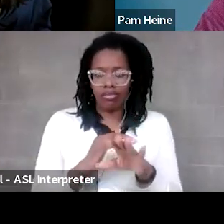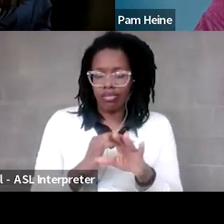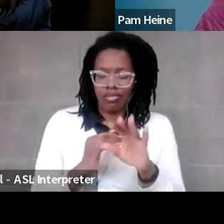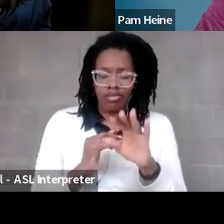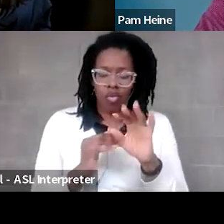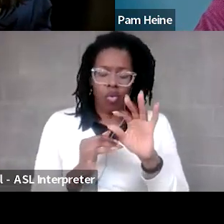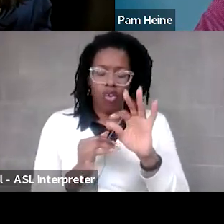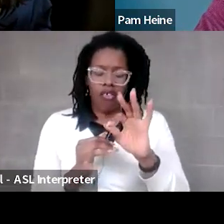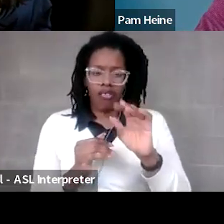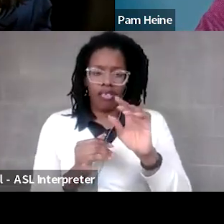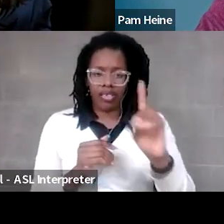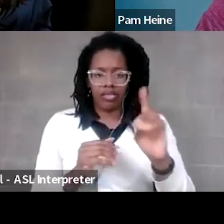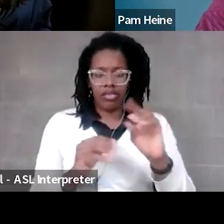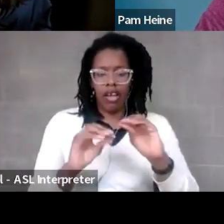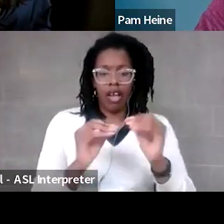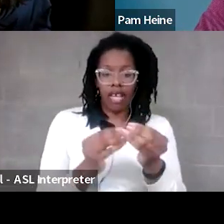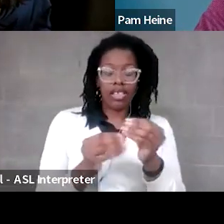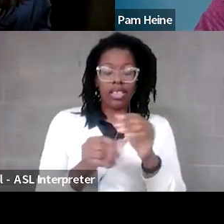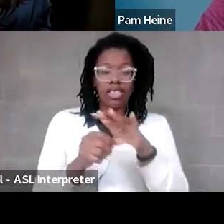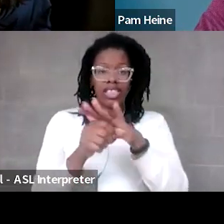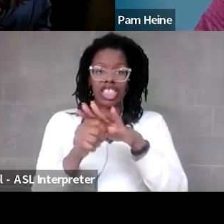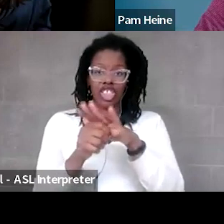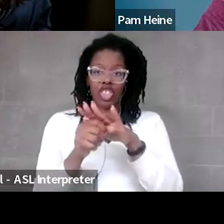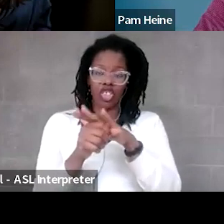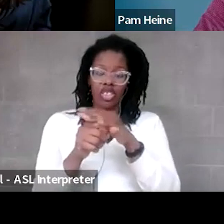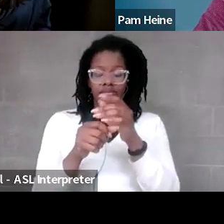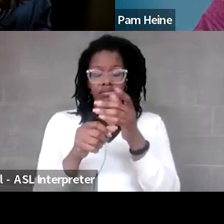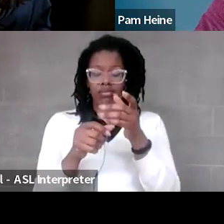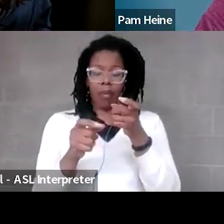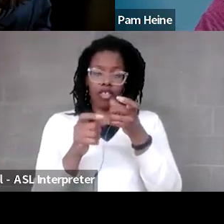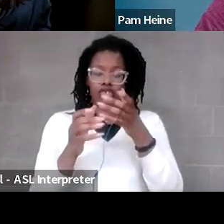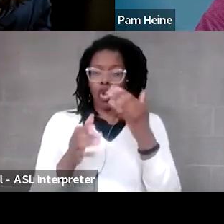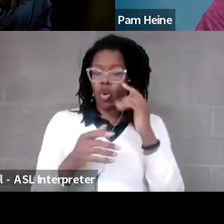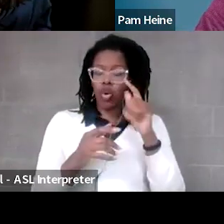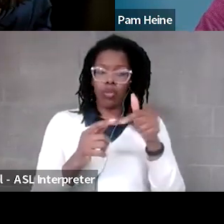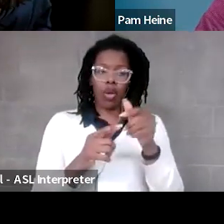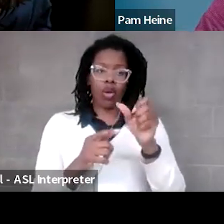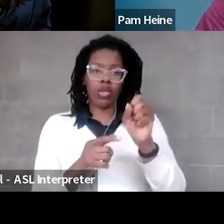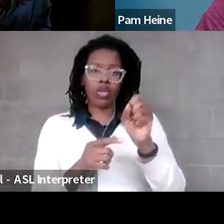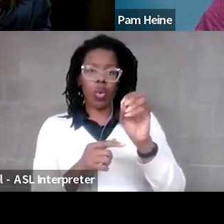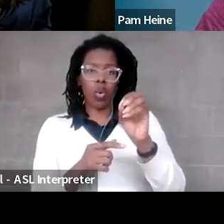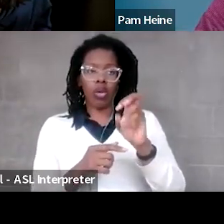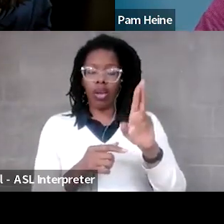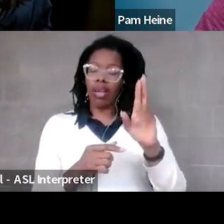Tal vez el gerente de distrito sepa sobre SOAR y tal vez algunos de los nuevos empleados aprendan sobre SOAR